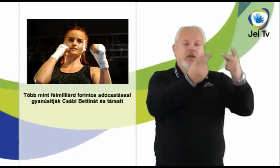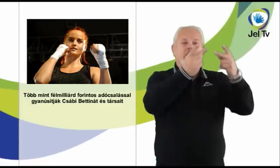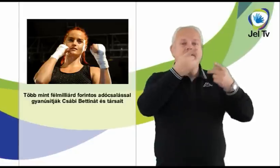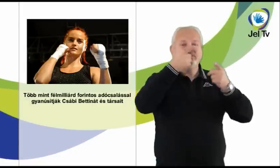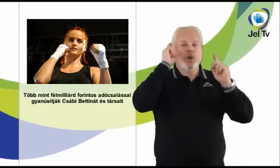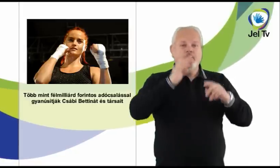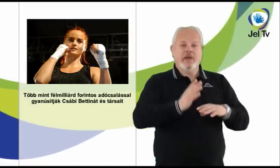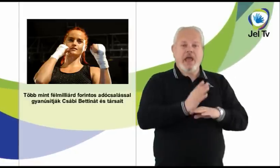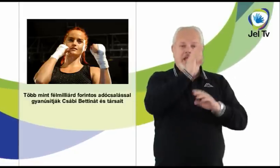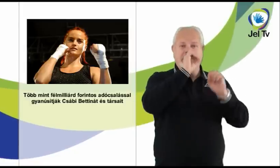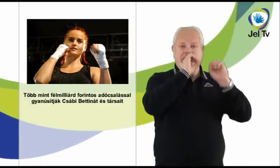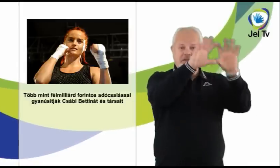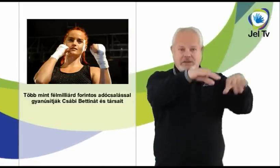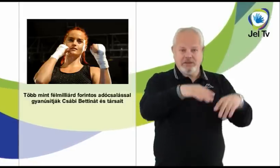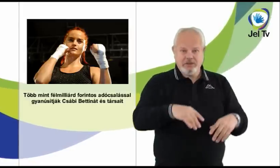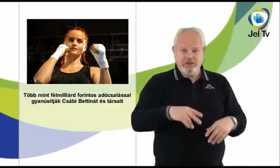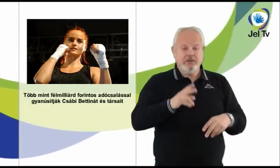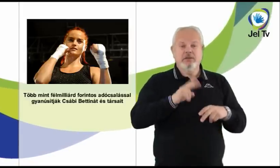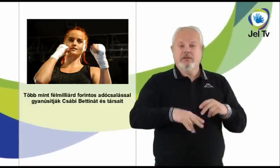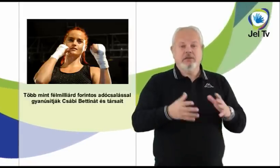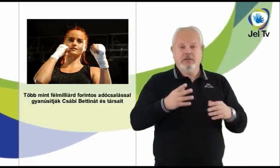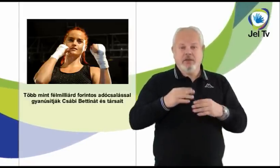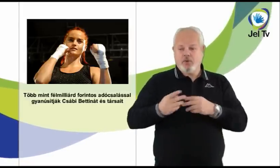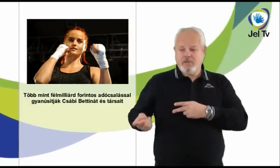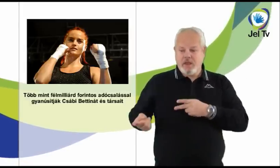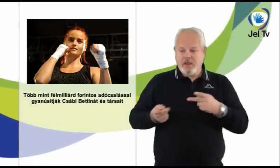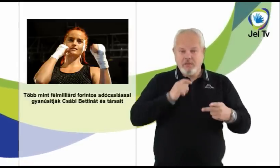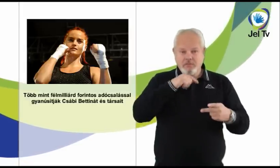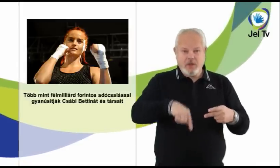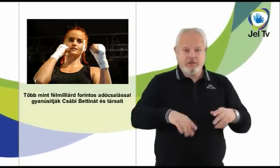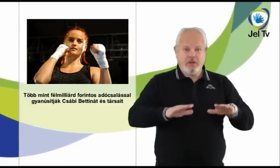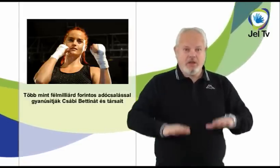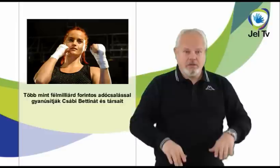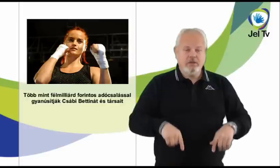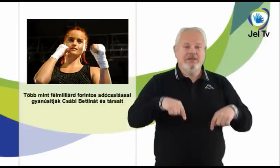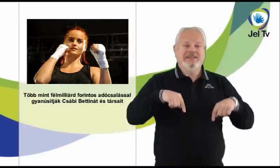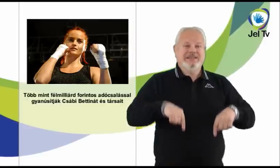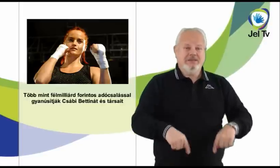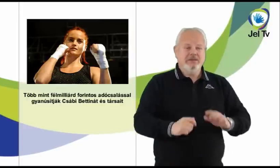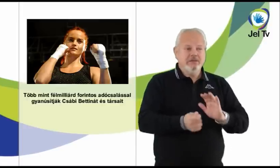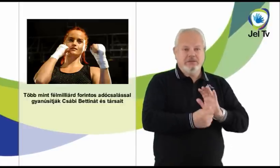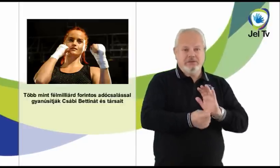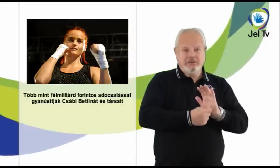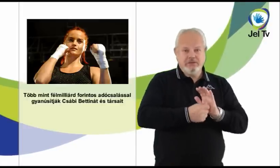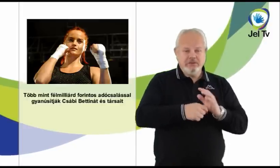hogy az árut tovább viszik Szlovákiába, de a gabona végül Magyarországon került forgalomba.